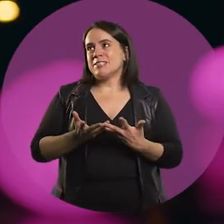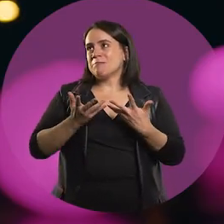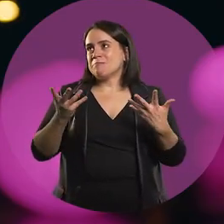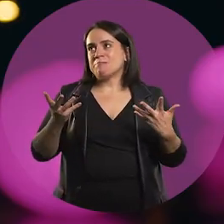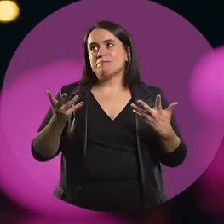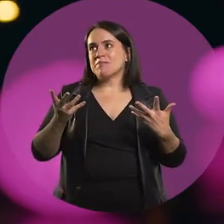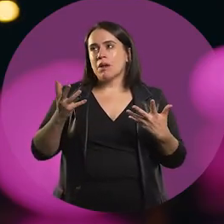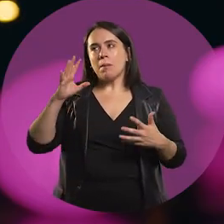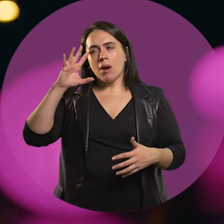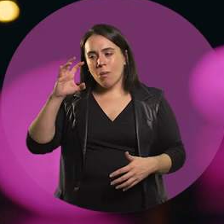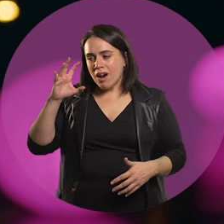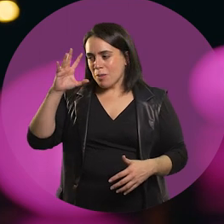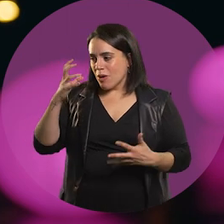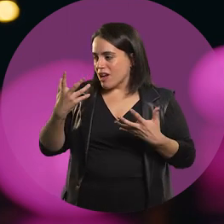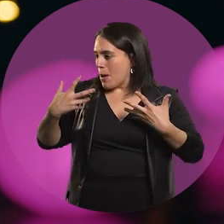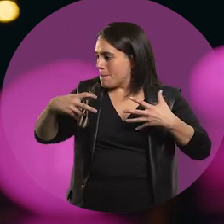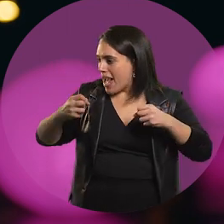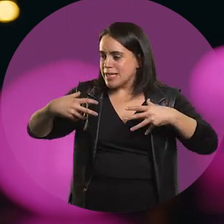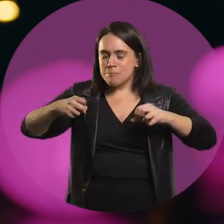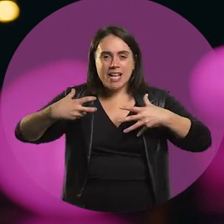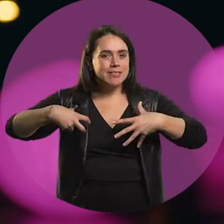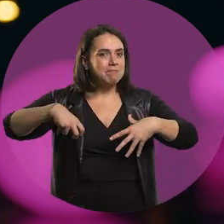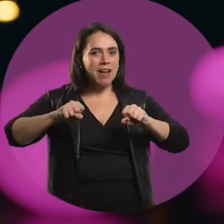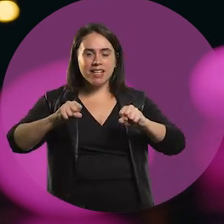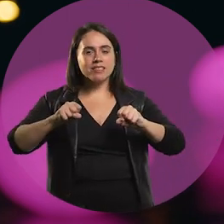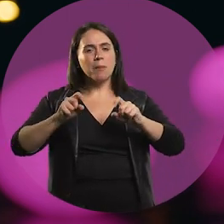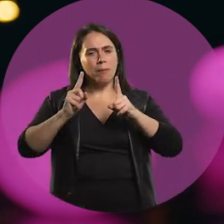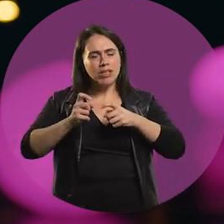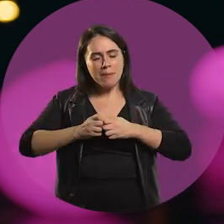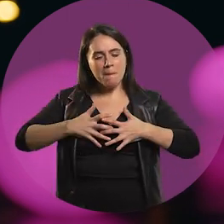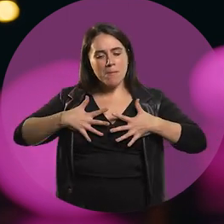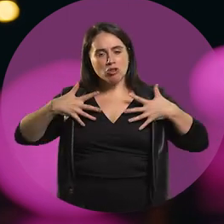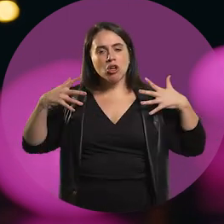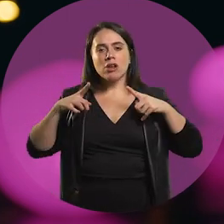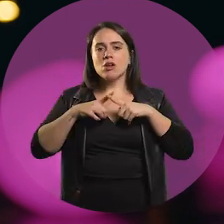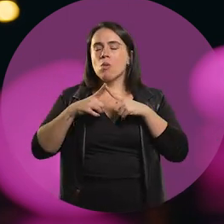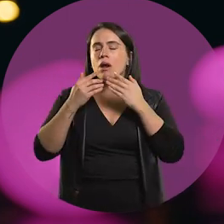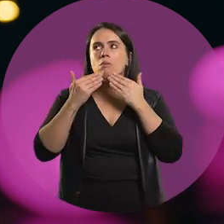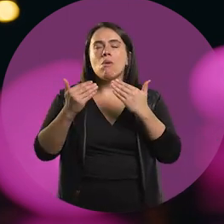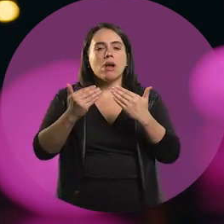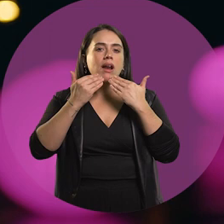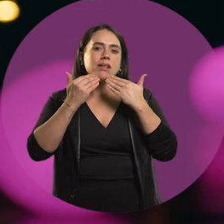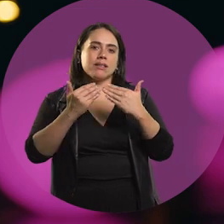Con mucha nostalgia y con ganas de más, pero también con mucha emoción y mucho agradecimiento.